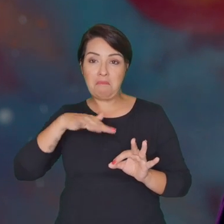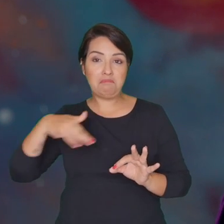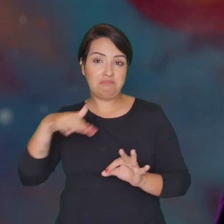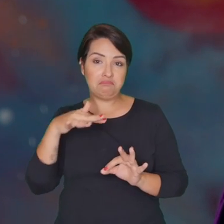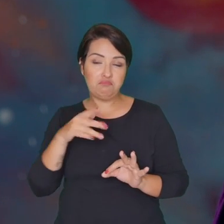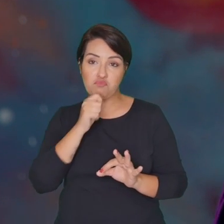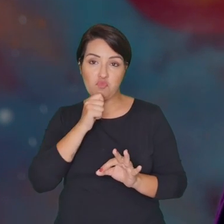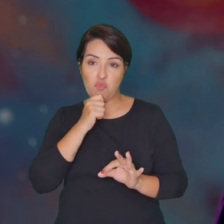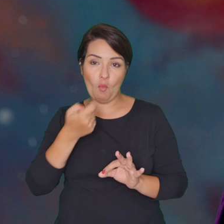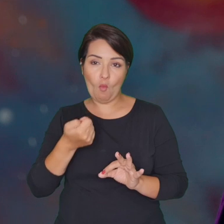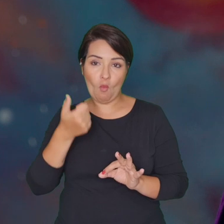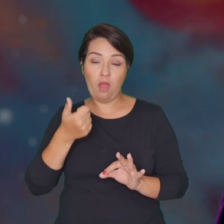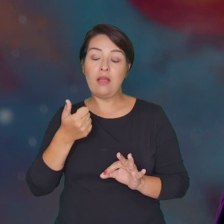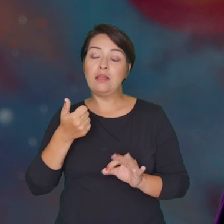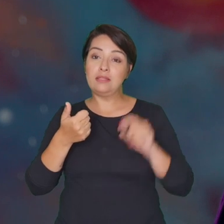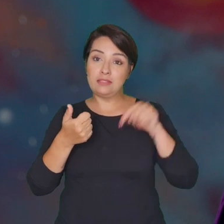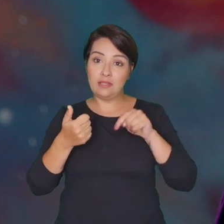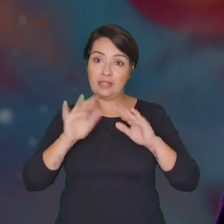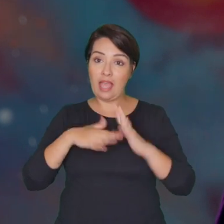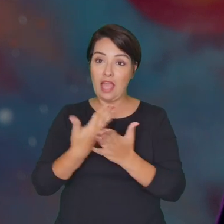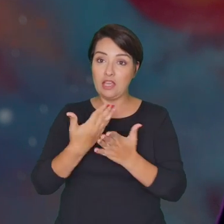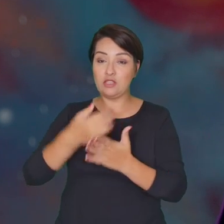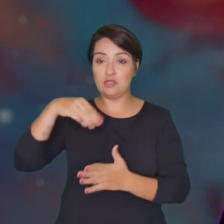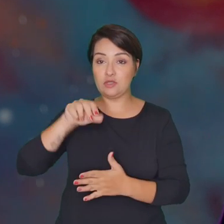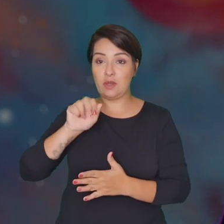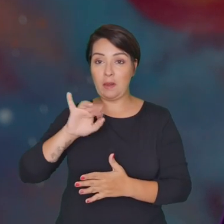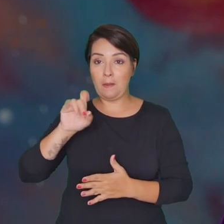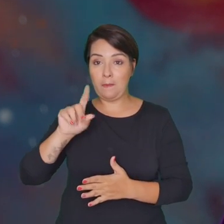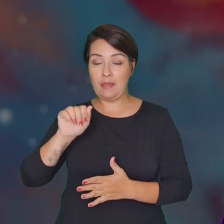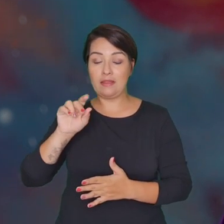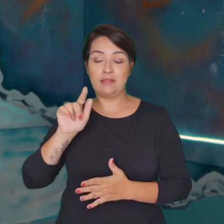Eu achei muito boa essa iniciativa que a escola do Maria da Glória teve de trazer esse projeto para cá.